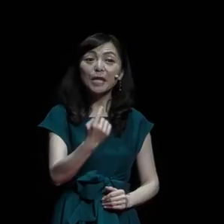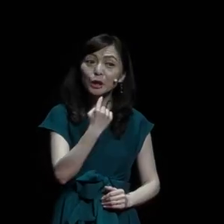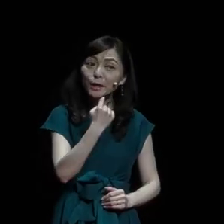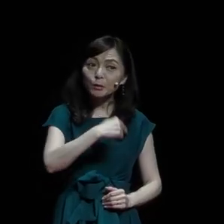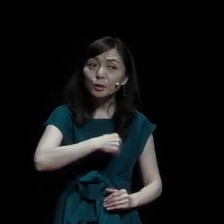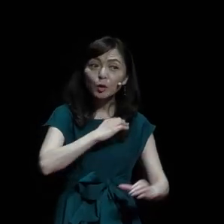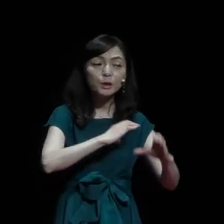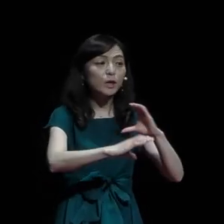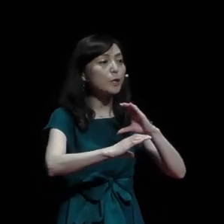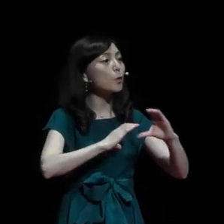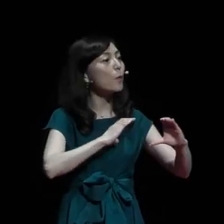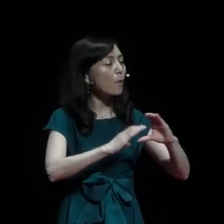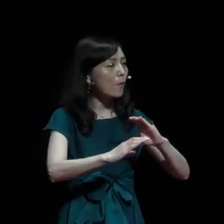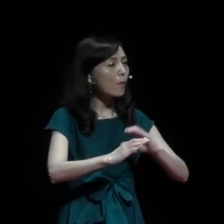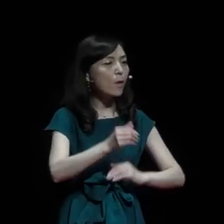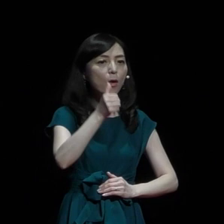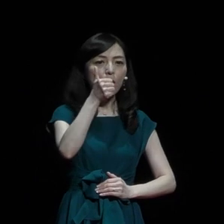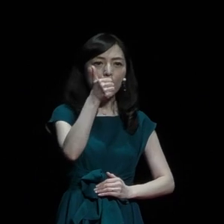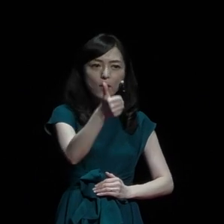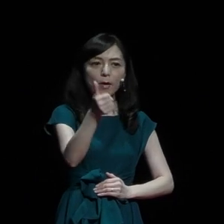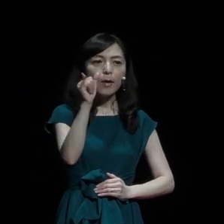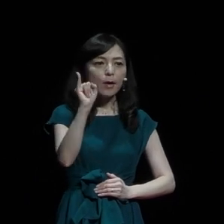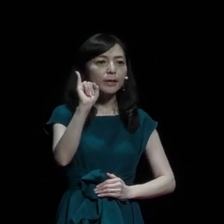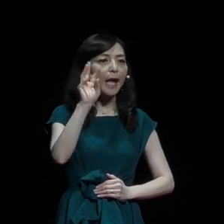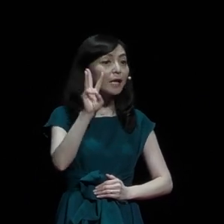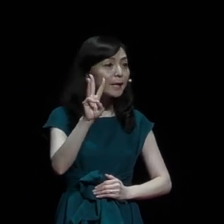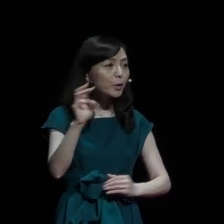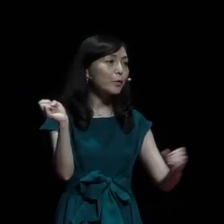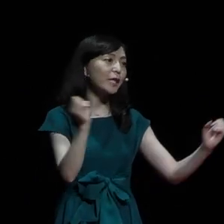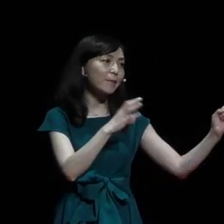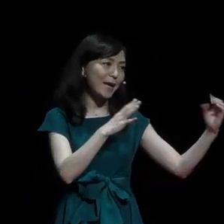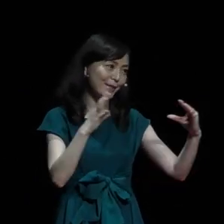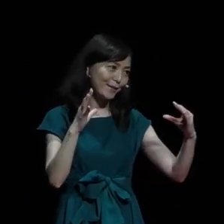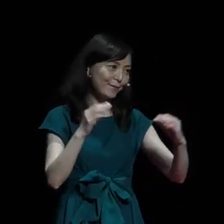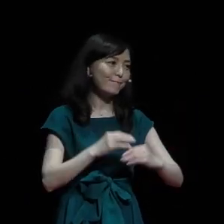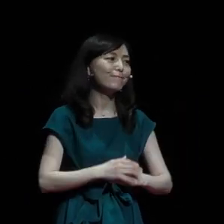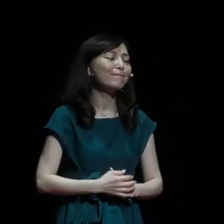Yo llamo a mi comunicación “Diálogo”.